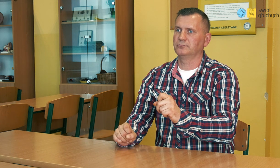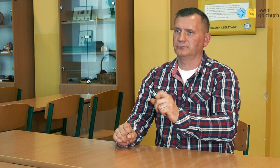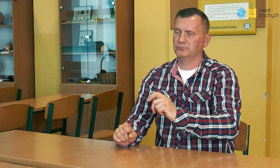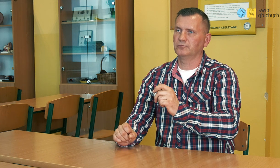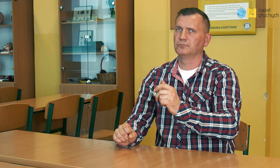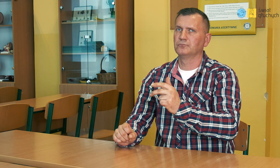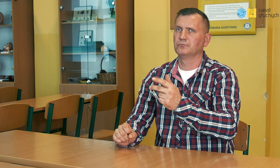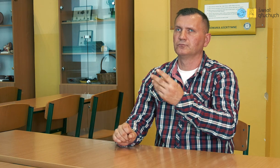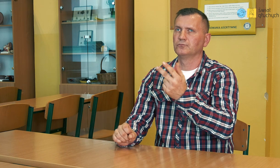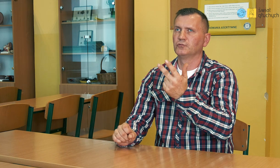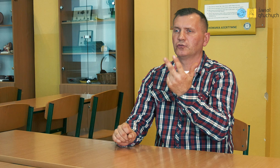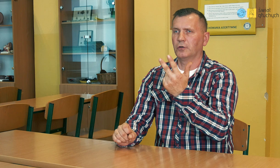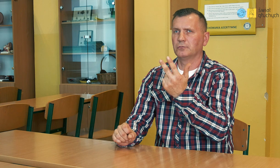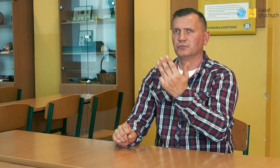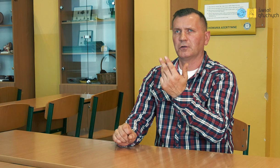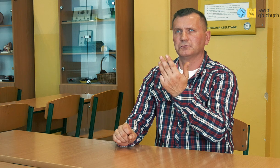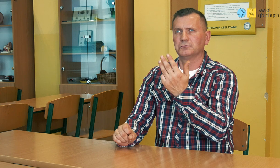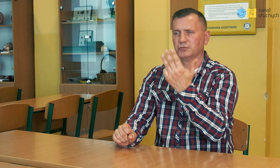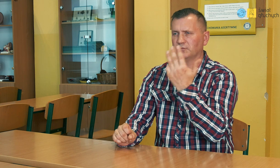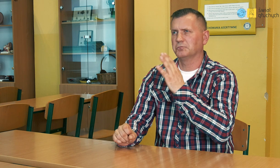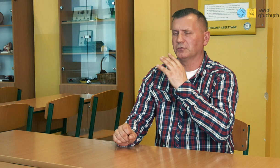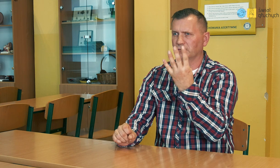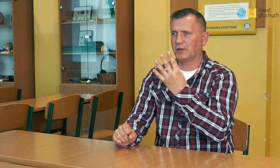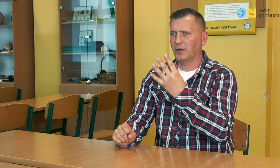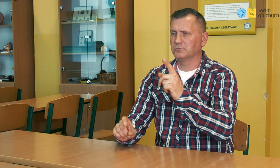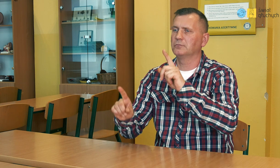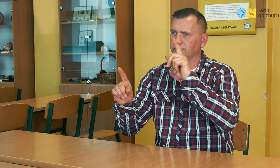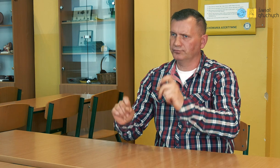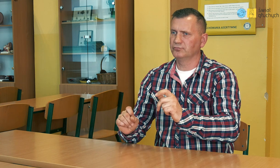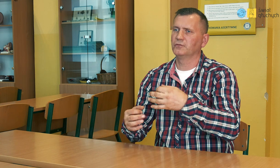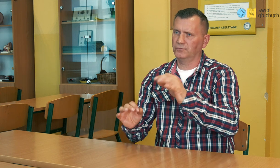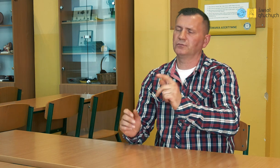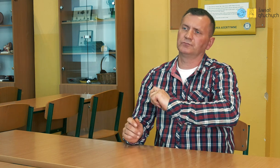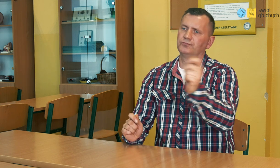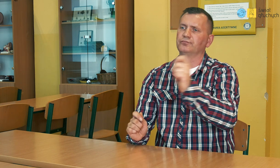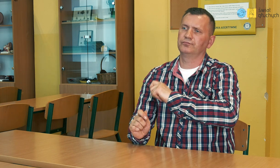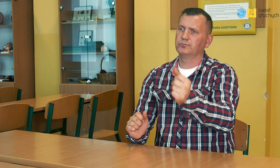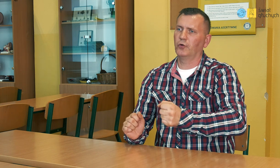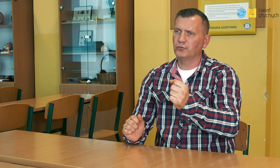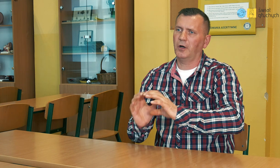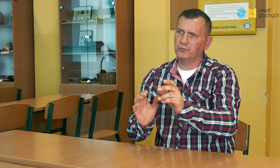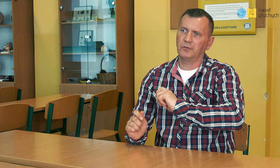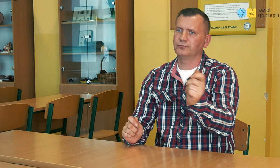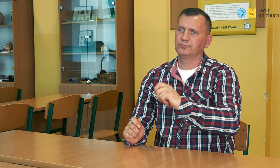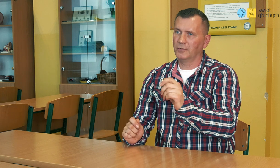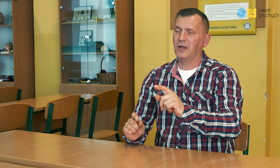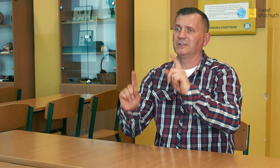Zacząłem sam jeździć pociągiem albo autobusem kiedy byłem w III albo IV klasie.